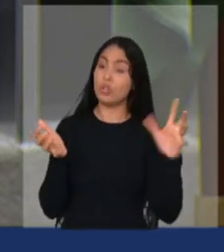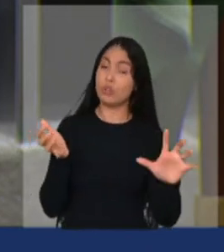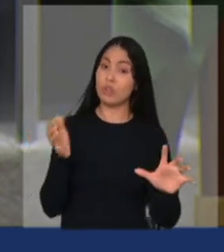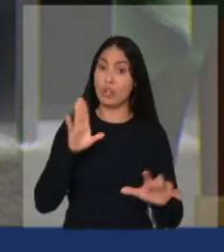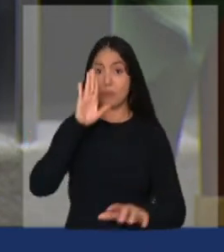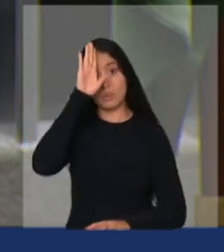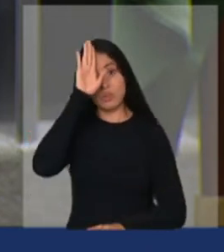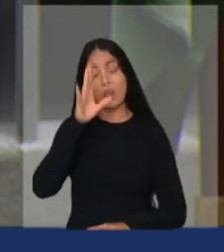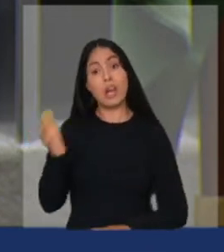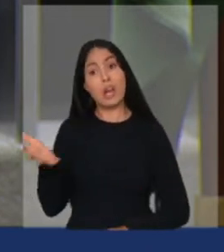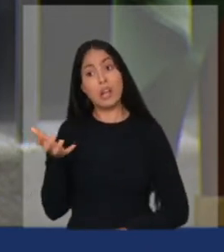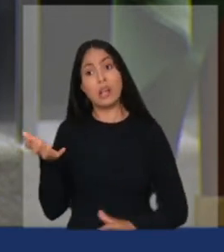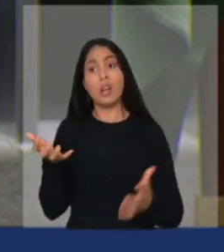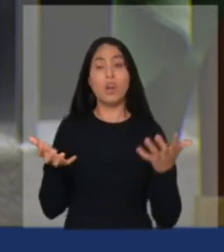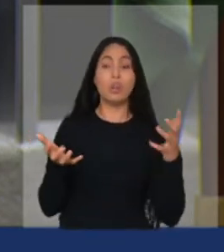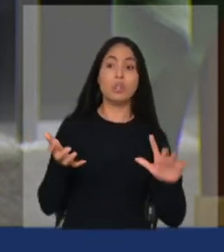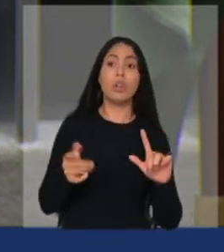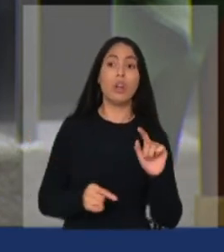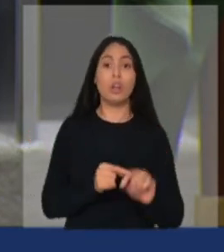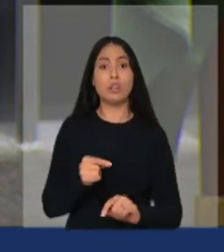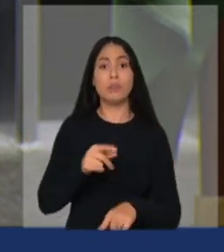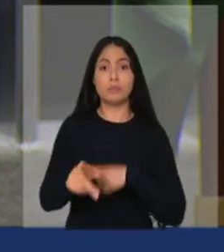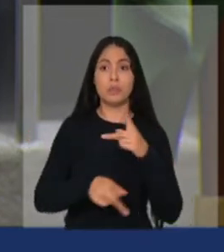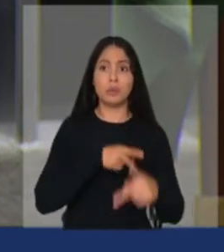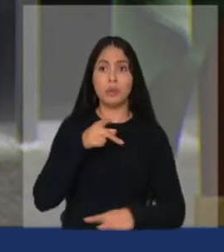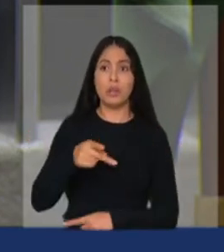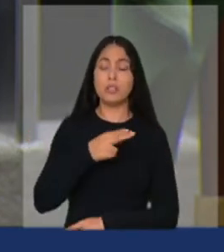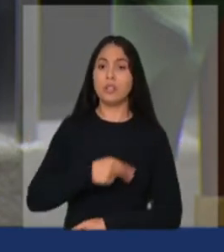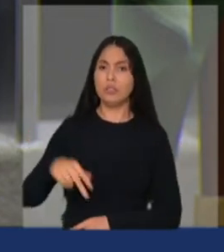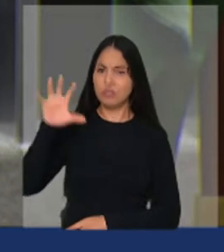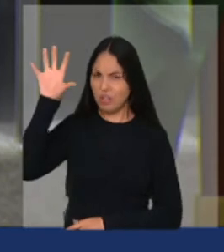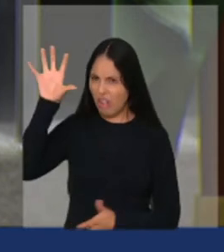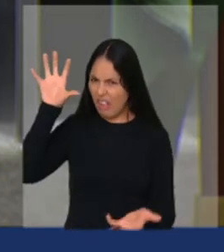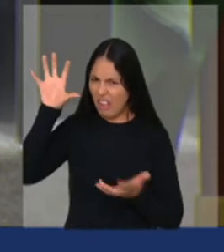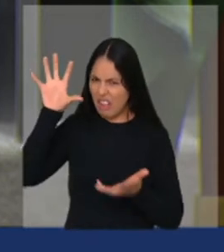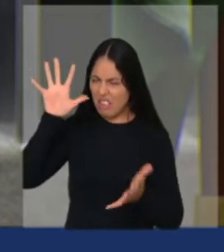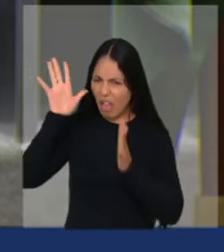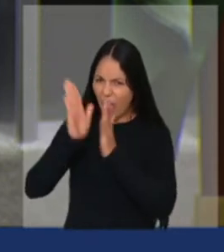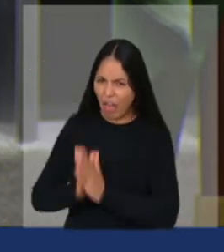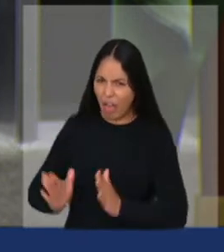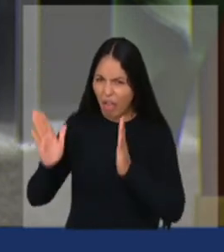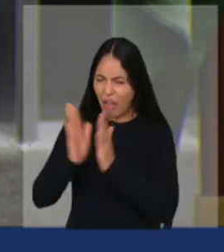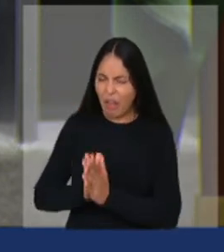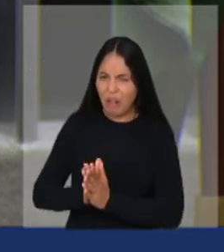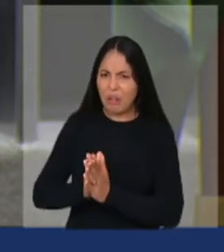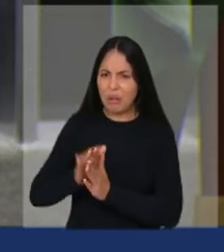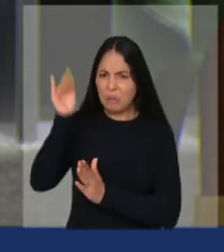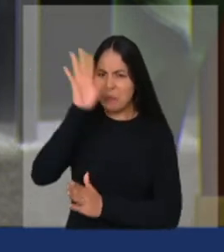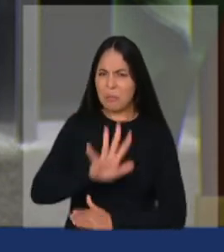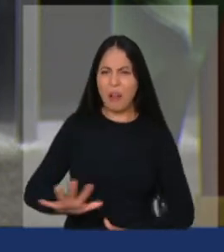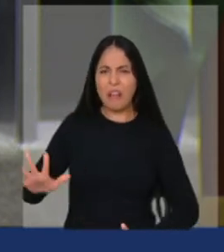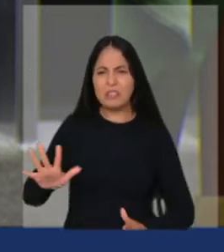PALAVRA AO DEPUTADO BIBO NUNES DA TRIBUNA. [DEPUTADO]: GRATO, DIGNÍSSIMO PRESIDENTE EDUARDO BISMARCK, NOBRES COLEGAS, UMA